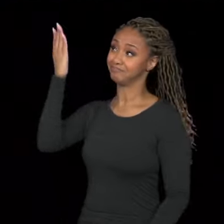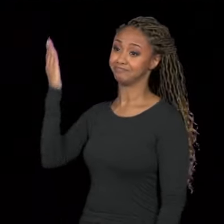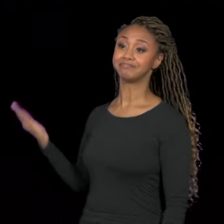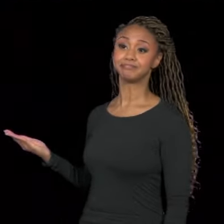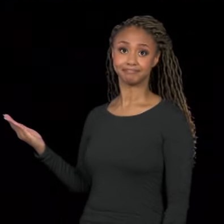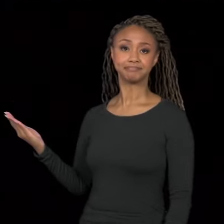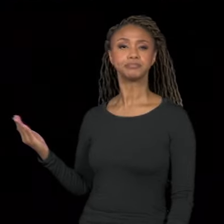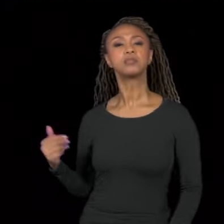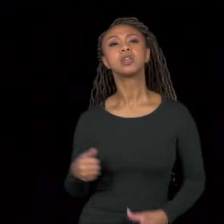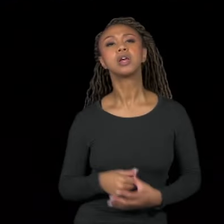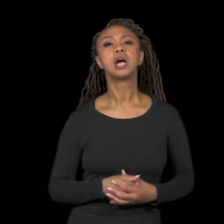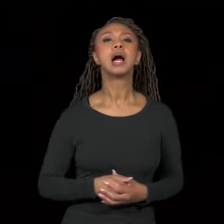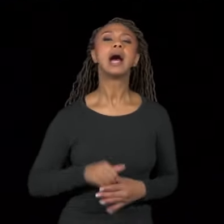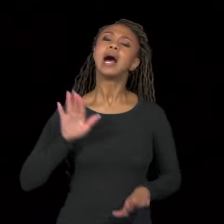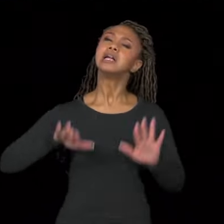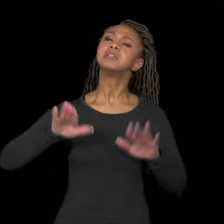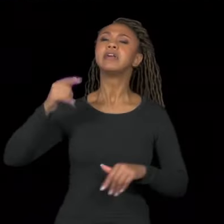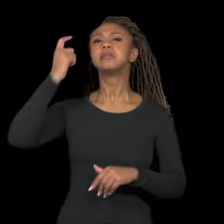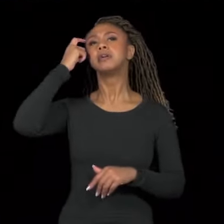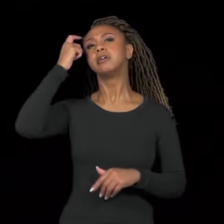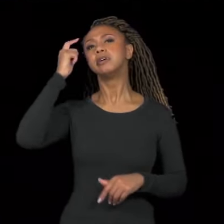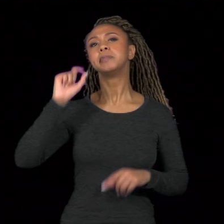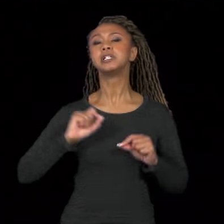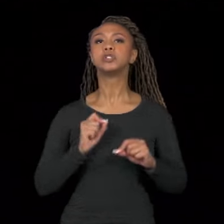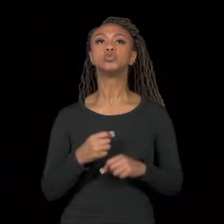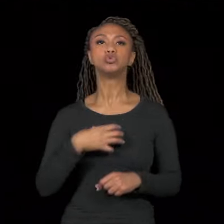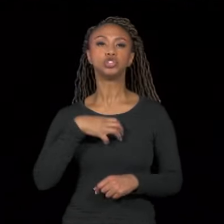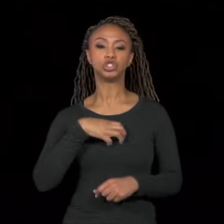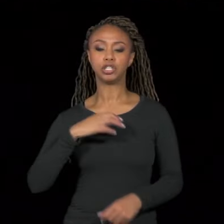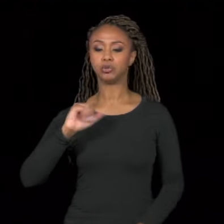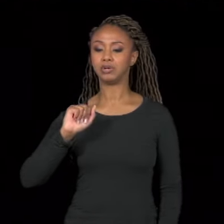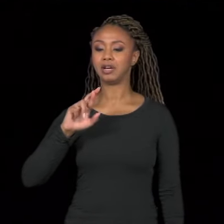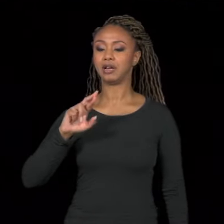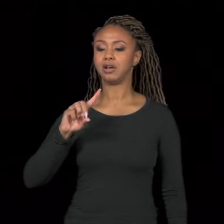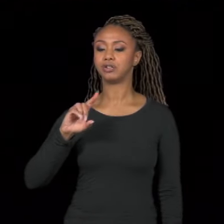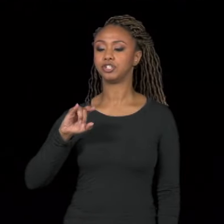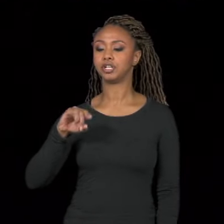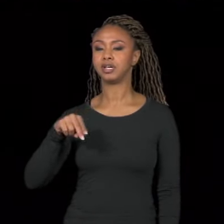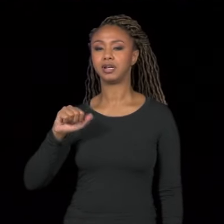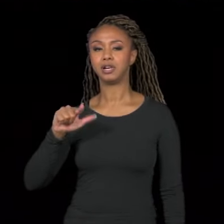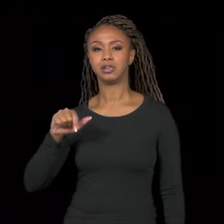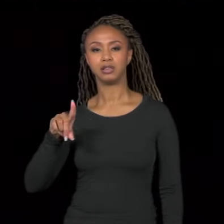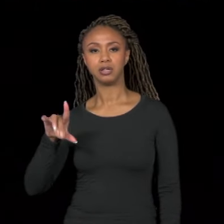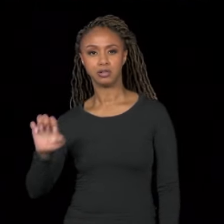PENSA NA CARDINALIDADE DESSA MANEIRA AQUI, A ENTÃO, EU TENHO O